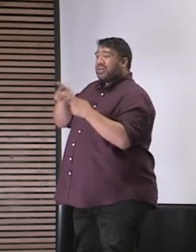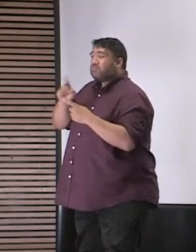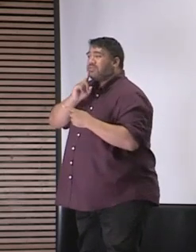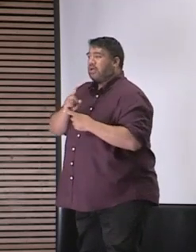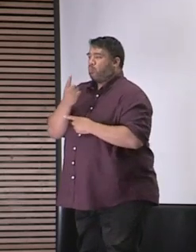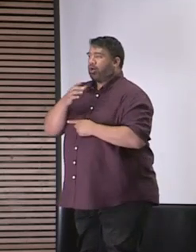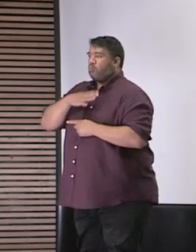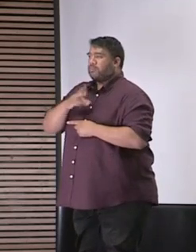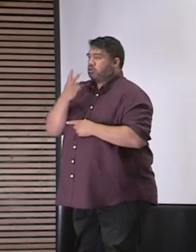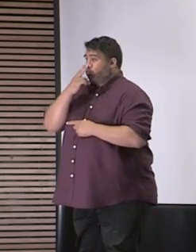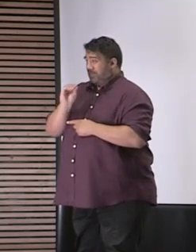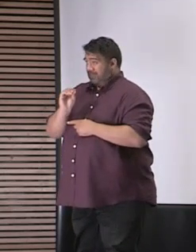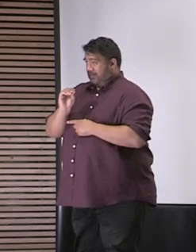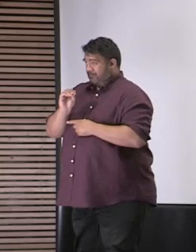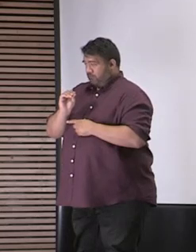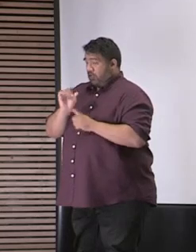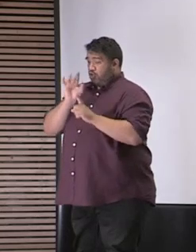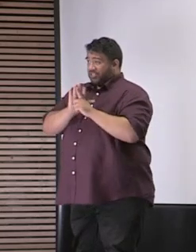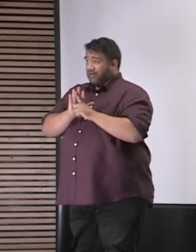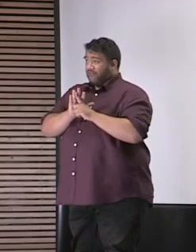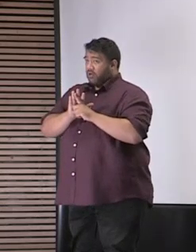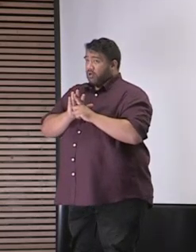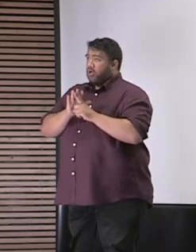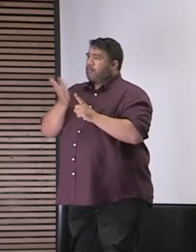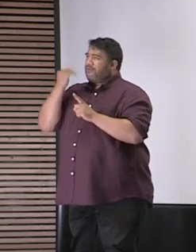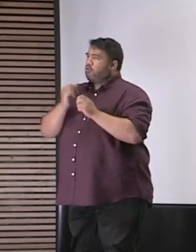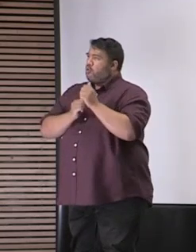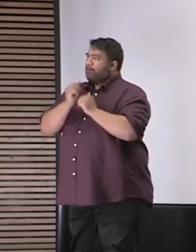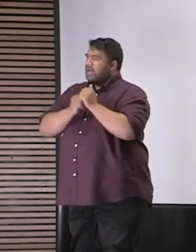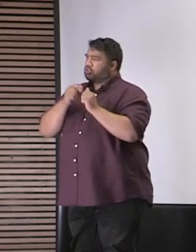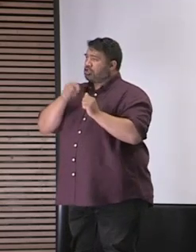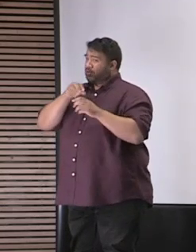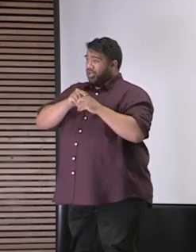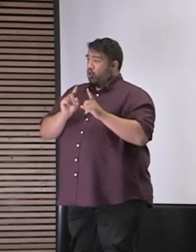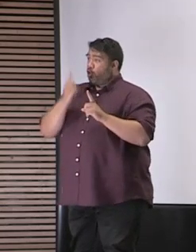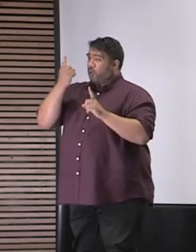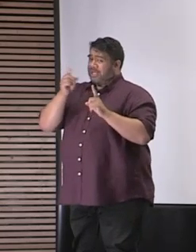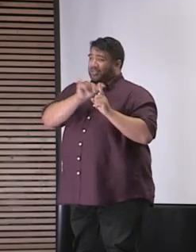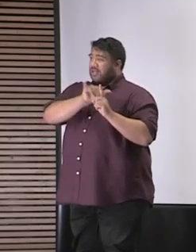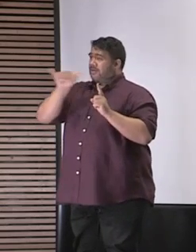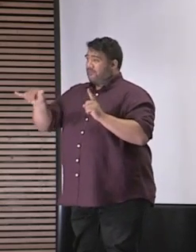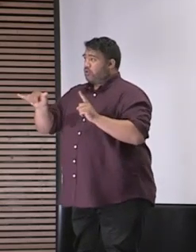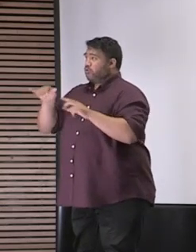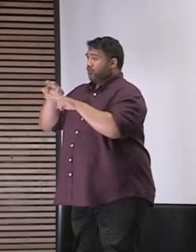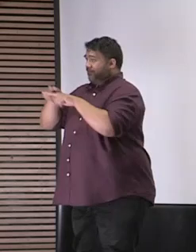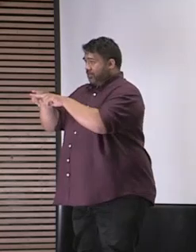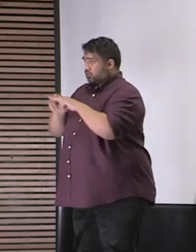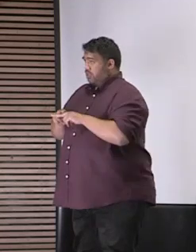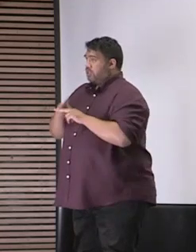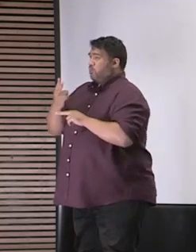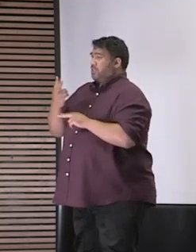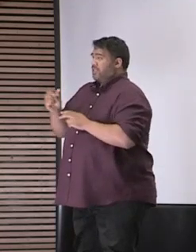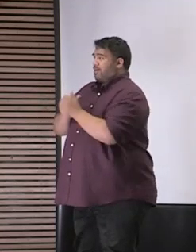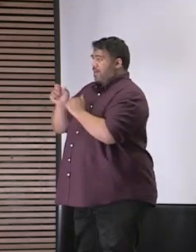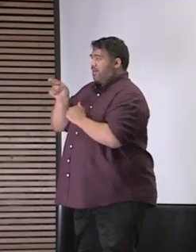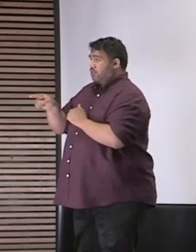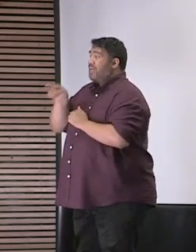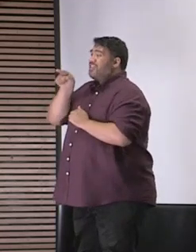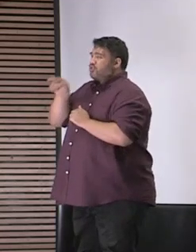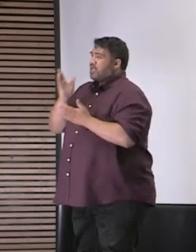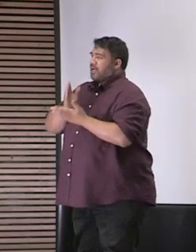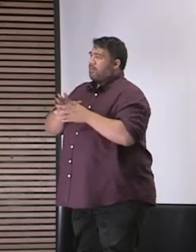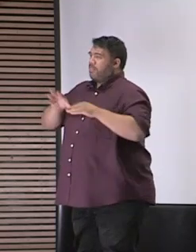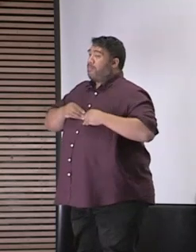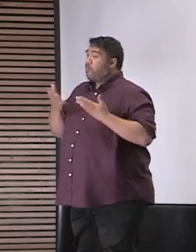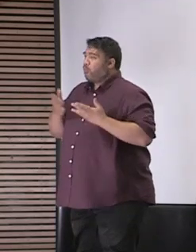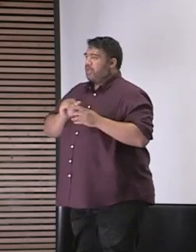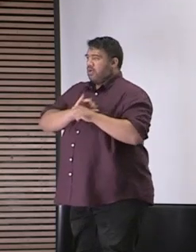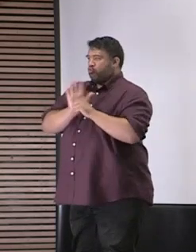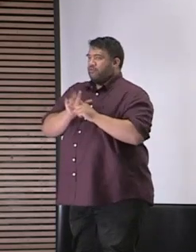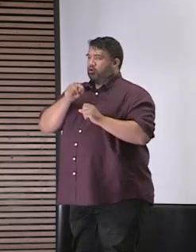pregunta en nombre de otros.